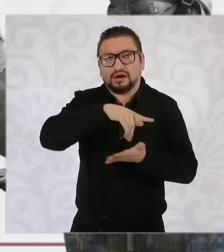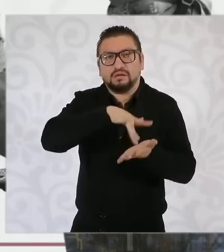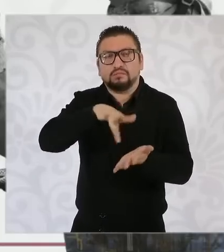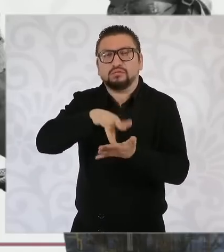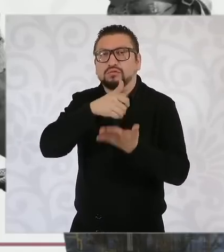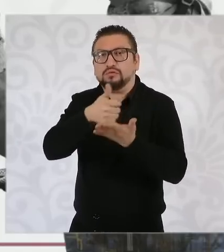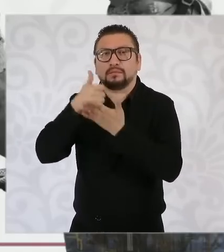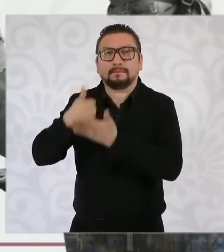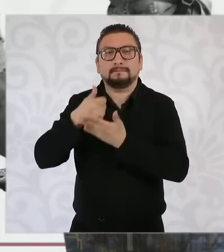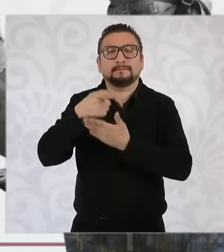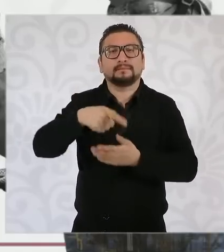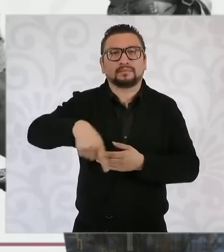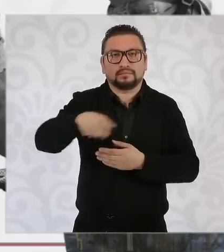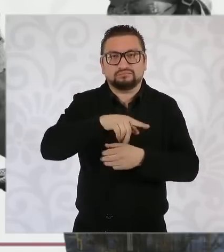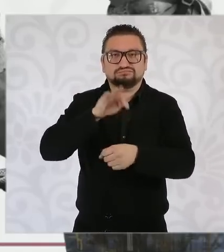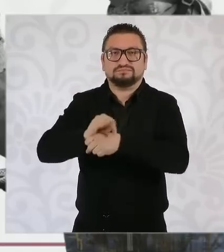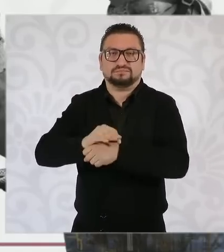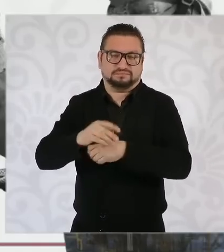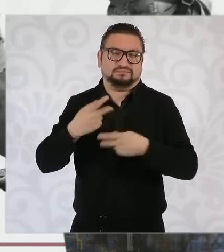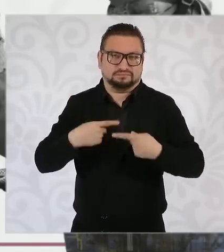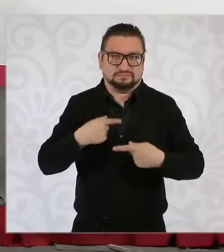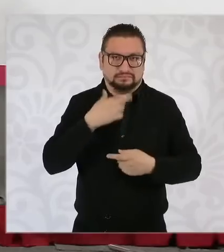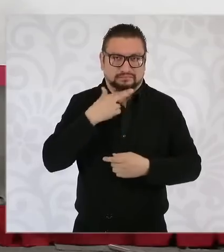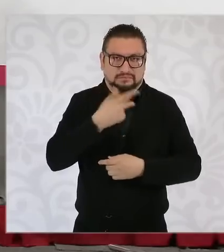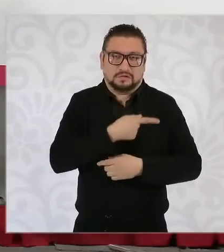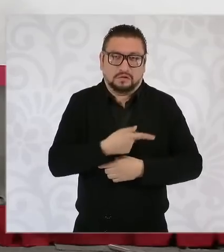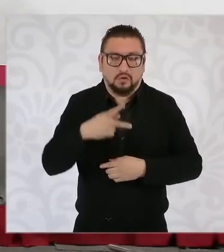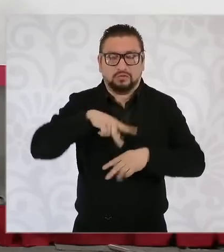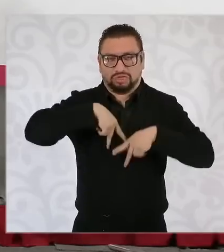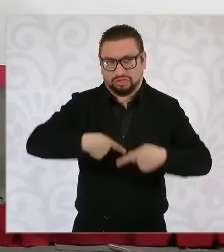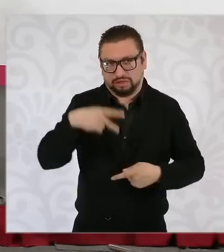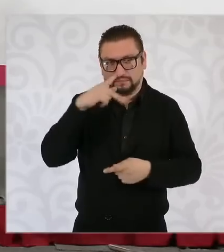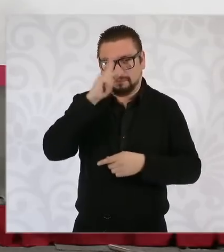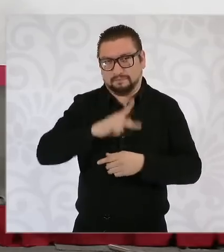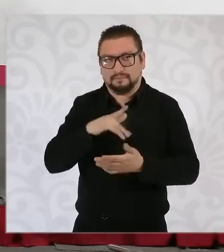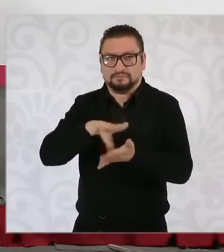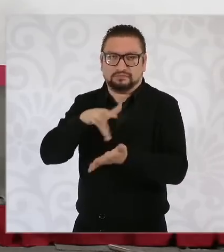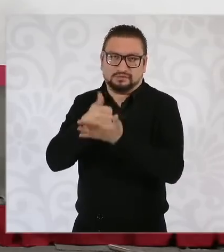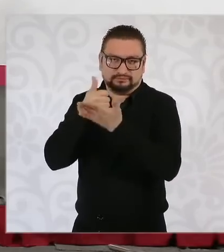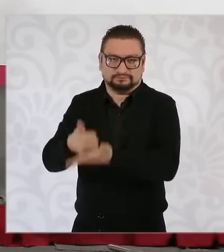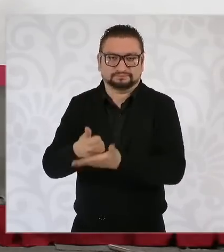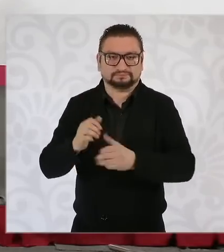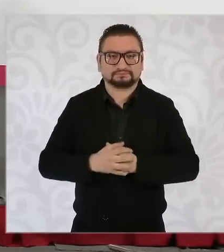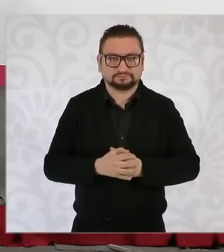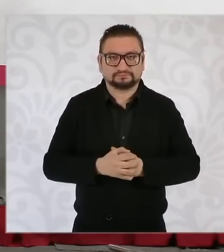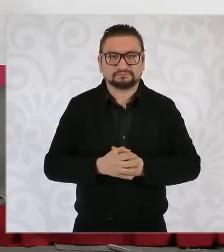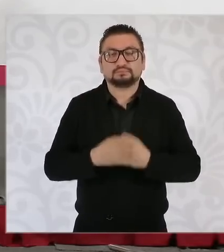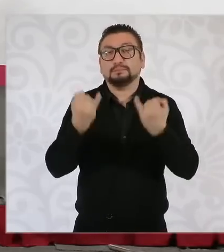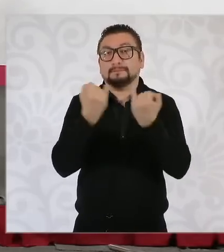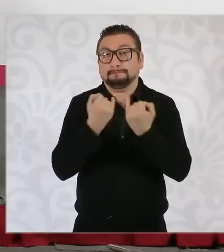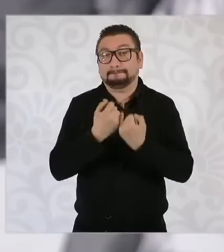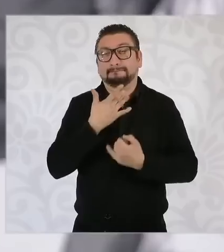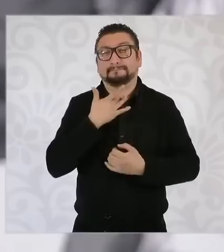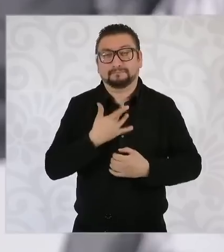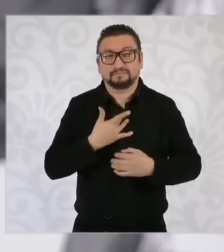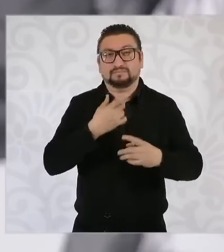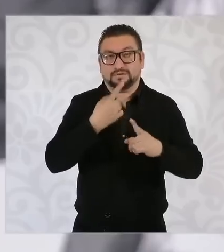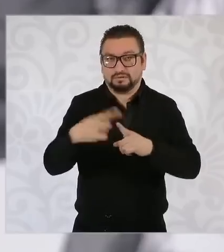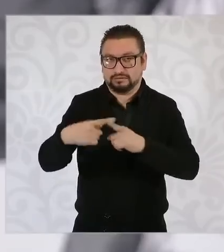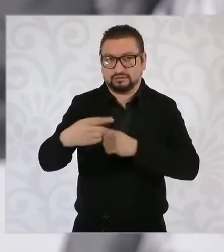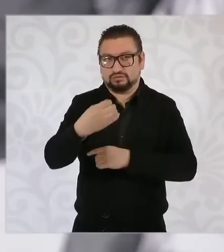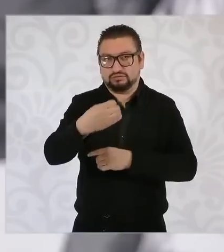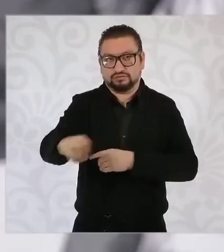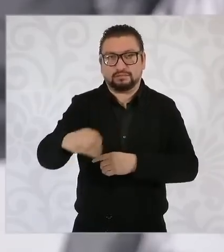país y se mejora también la trazabilidad de los hidrocarburos haciendo obligatorio la entrega de